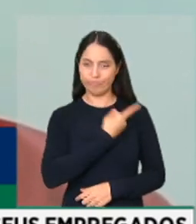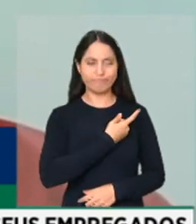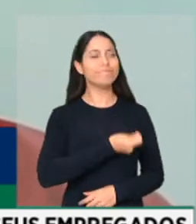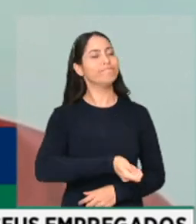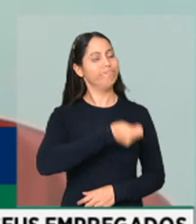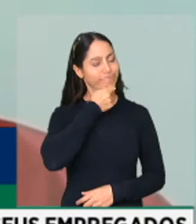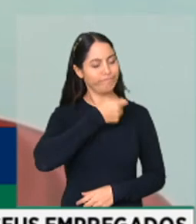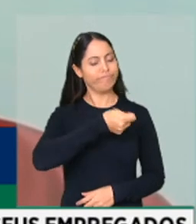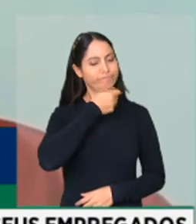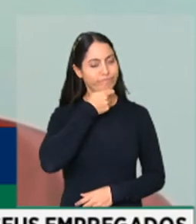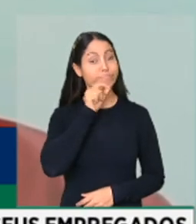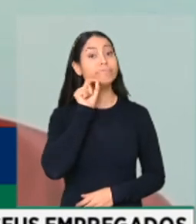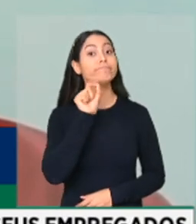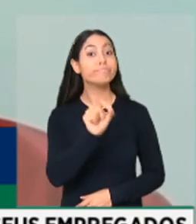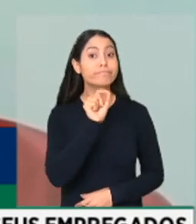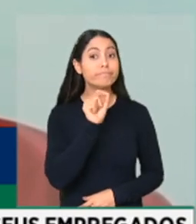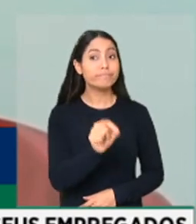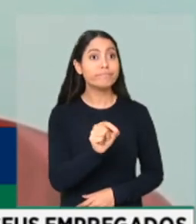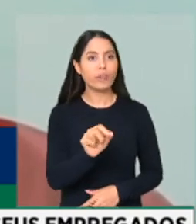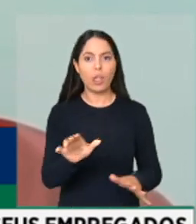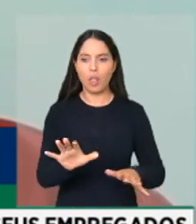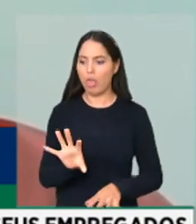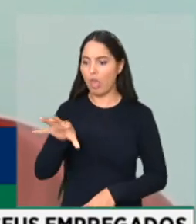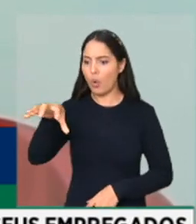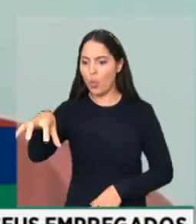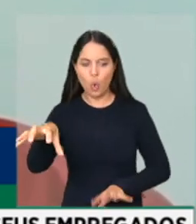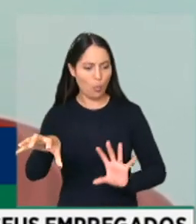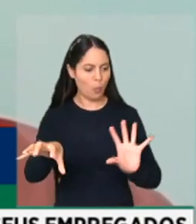OS POUCOS BOTES SALVA VIDAS, AS POUCAS VACINAS QUE PUDEREM